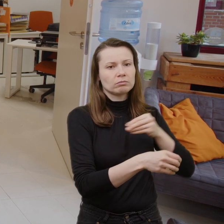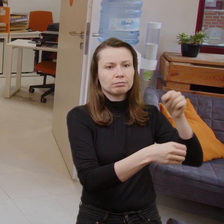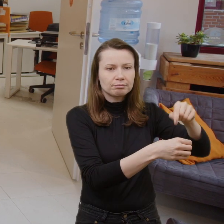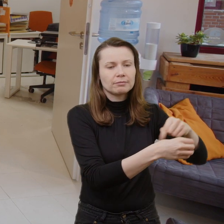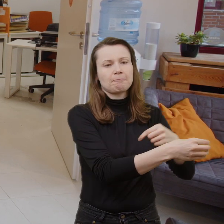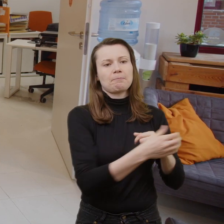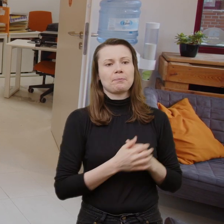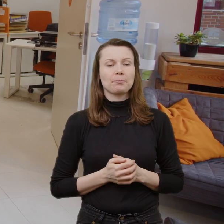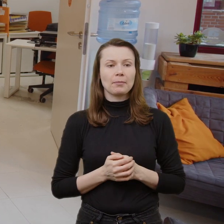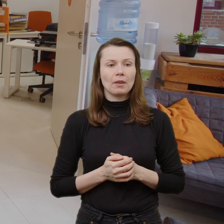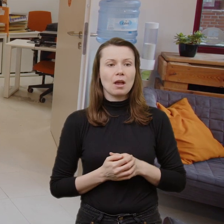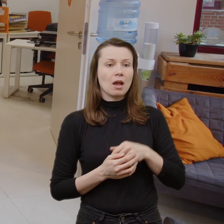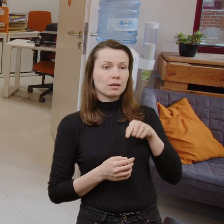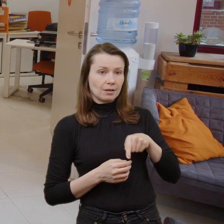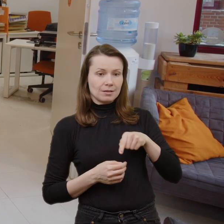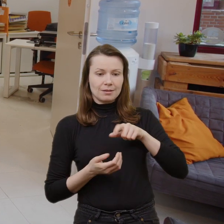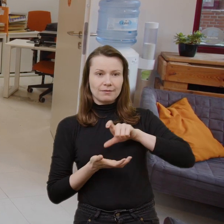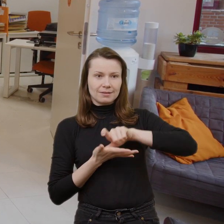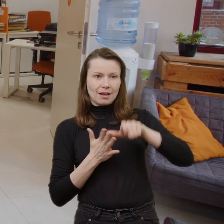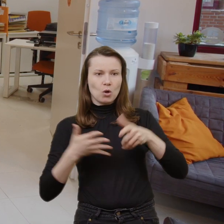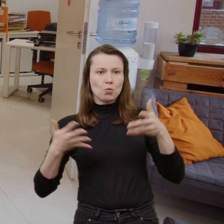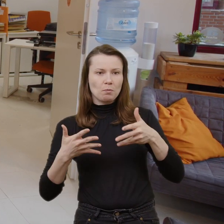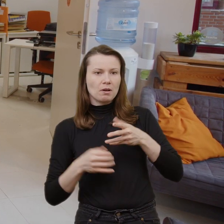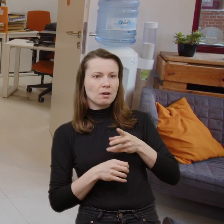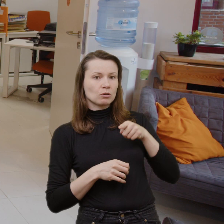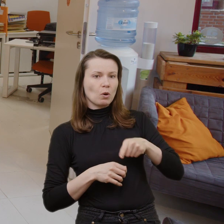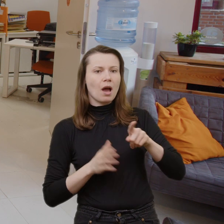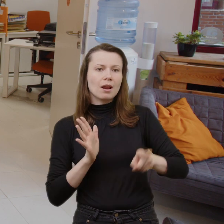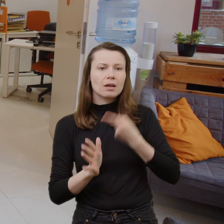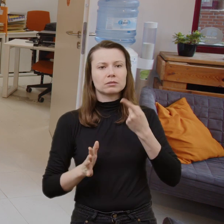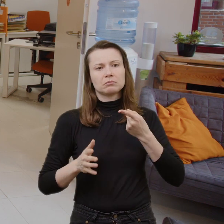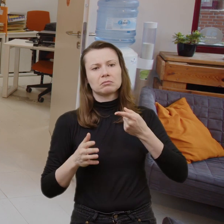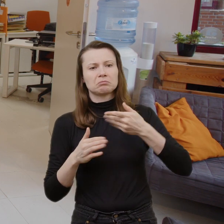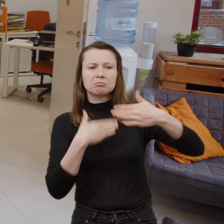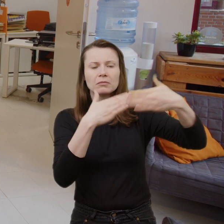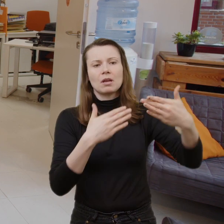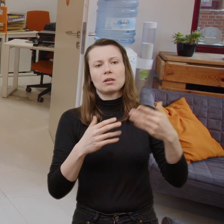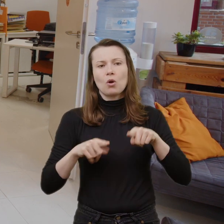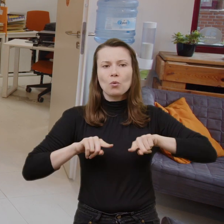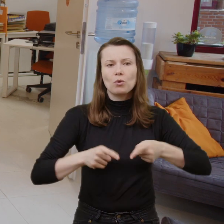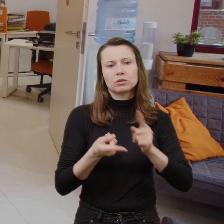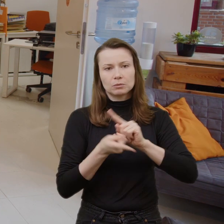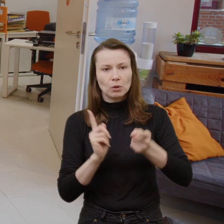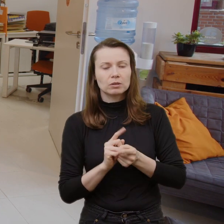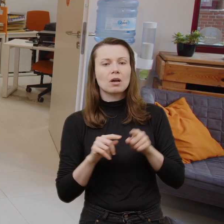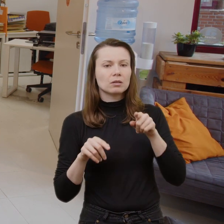W sali jest kilka kanap, stoliki i dystrybutor z wodą. Bezpośrednio z sali klubowej